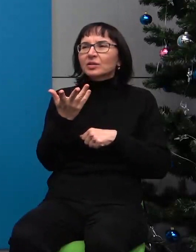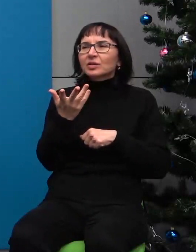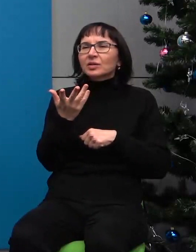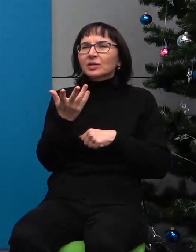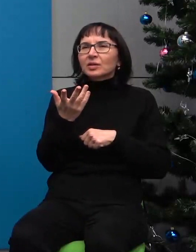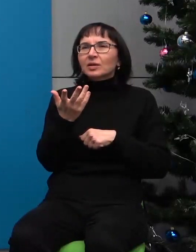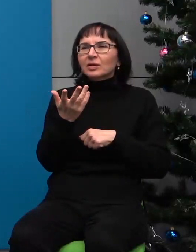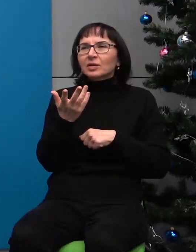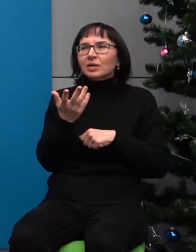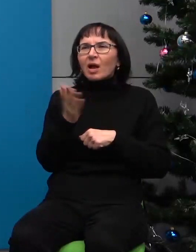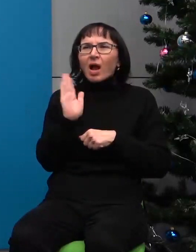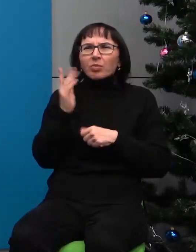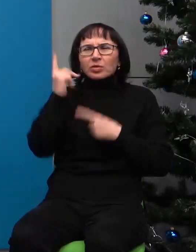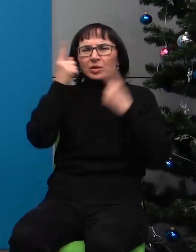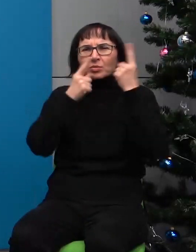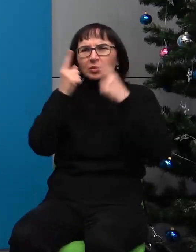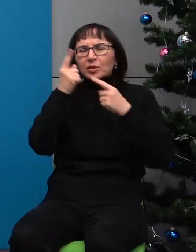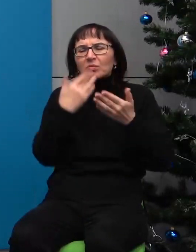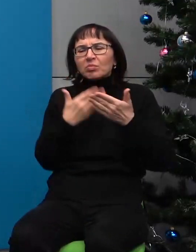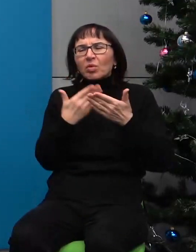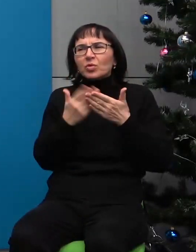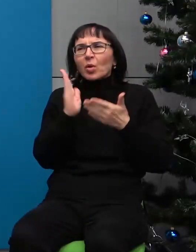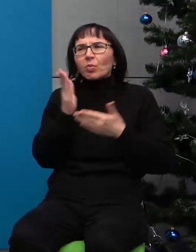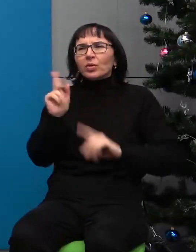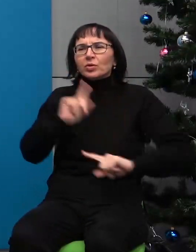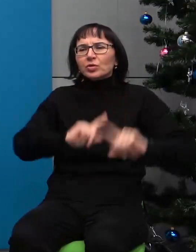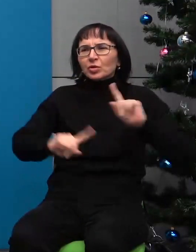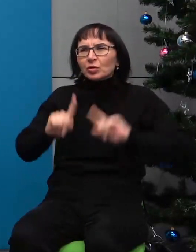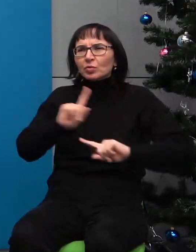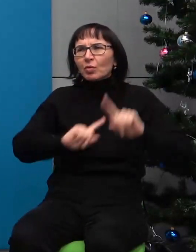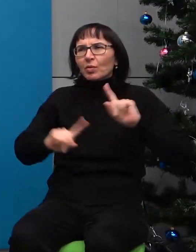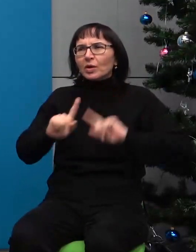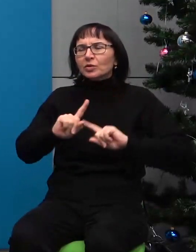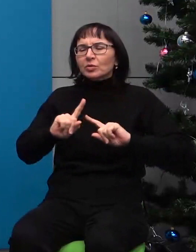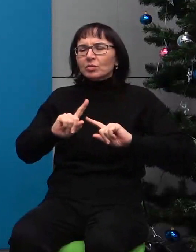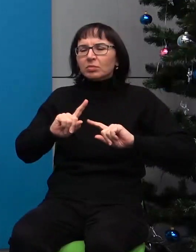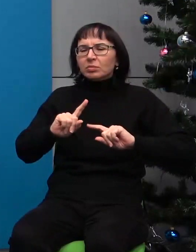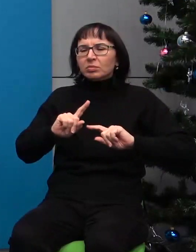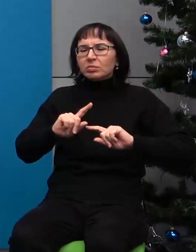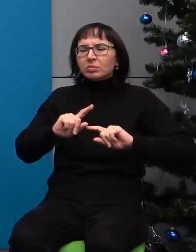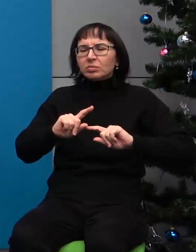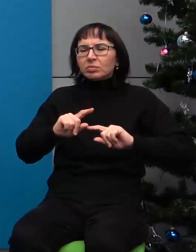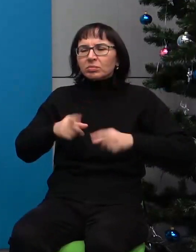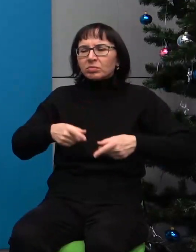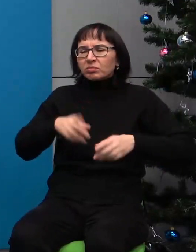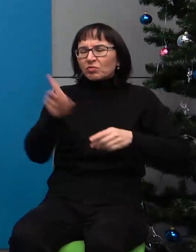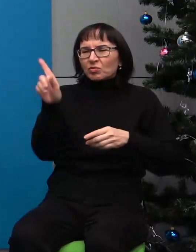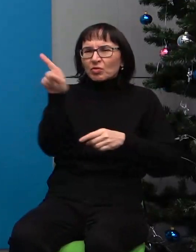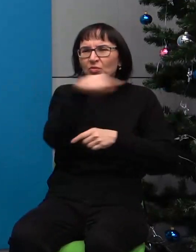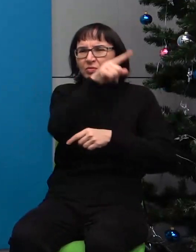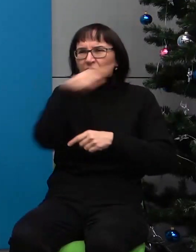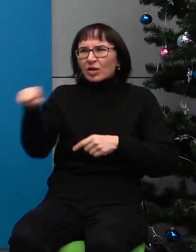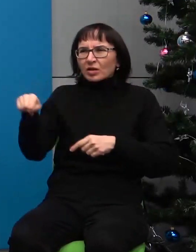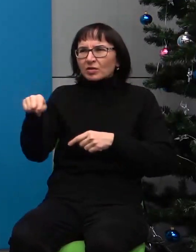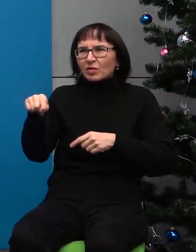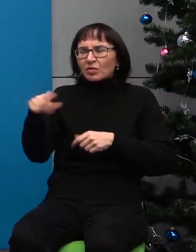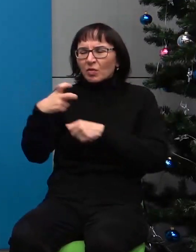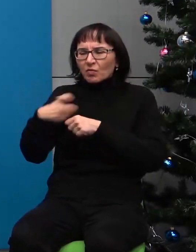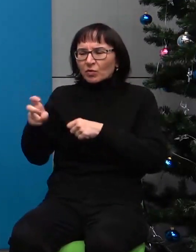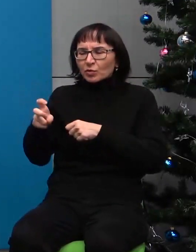Takie polackie, prawda, przepraszam, że żyję. Skasowałem to wszystko i napisałem, proszę przeczytać.